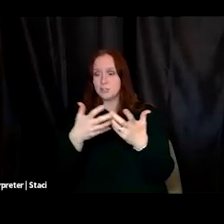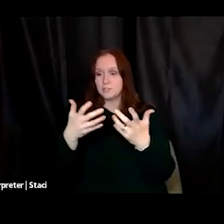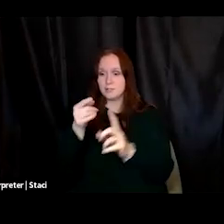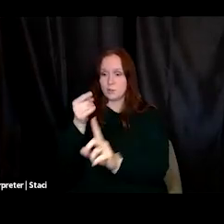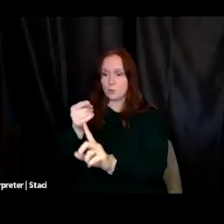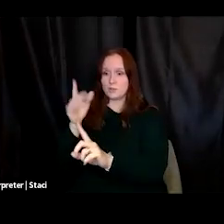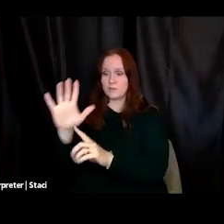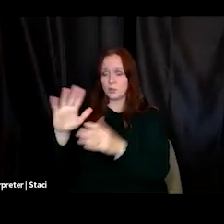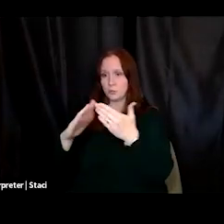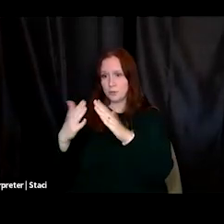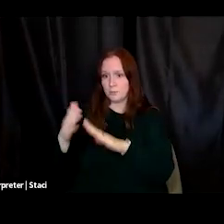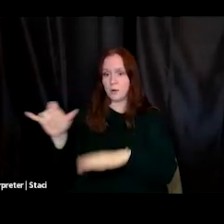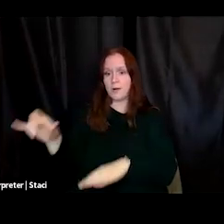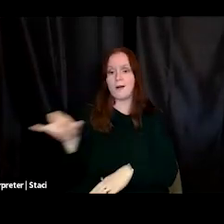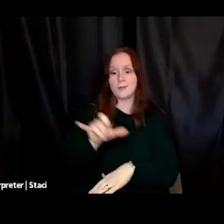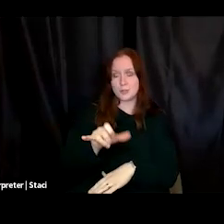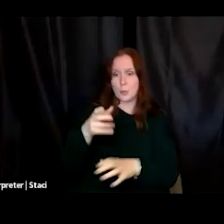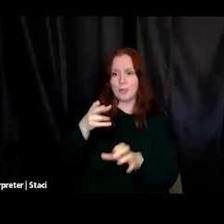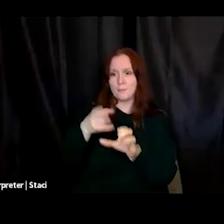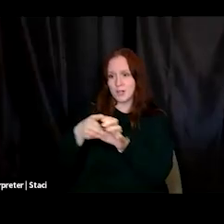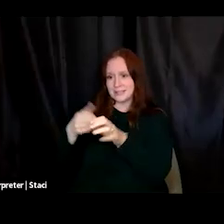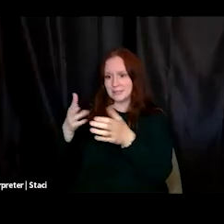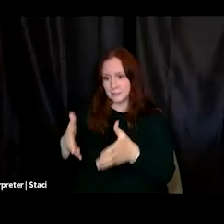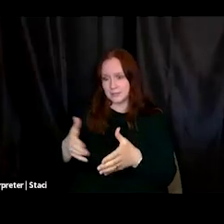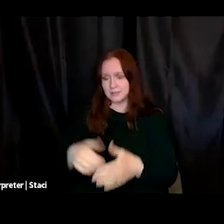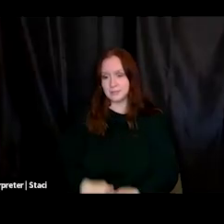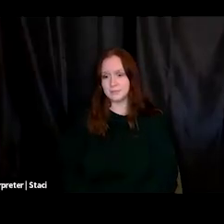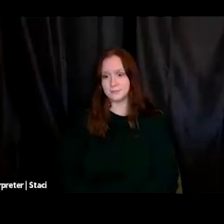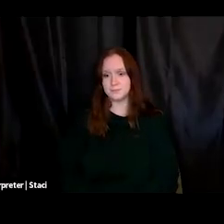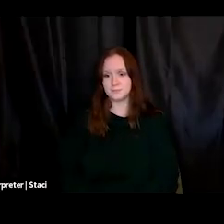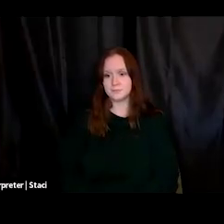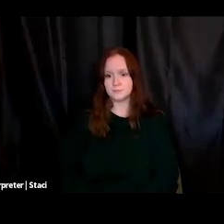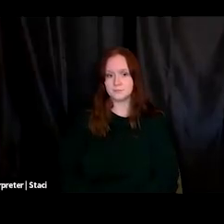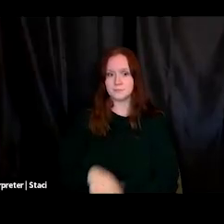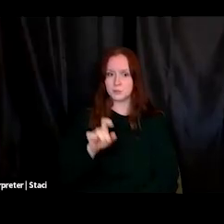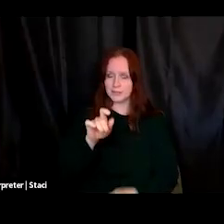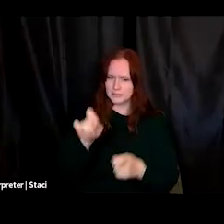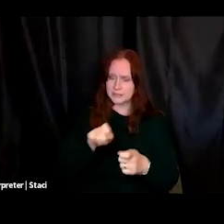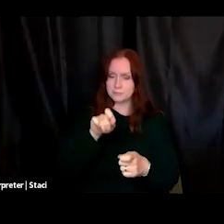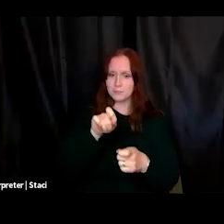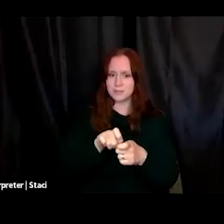y manejo, y simplemente atención a estas solicitudes. Así que eso puede ser muy importante.